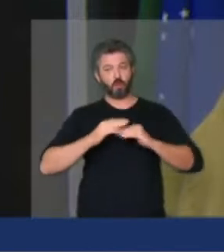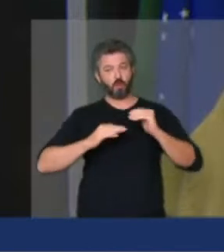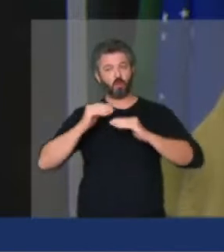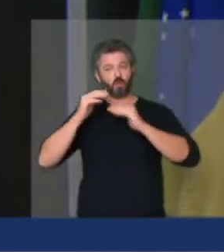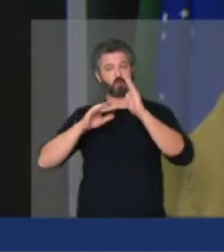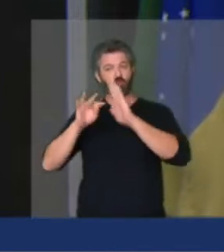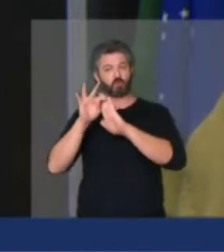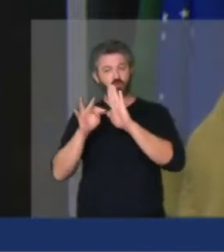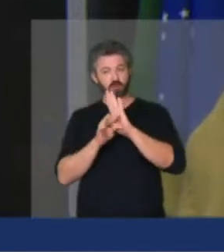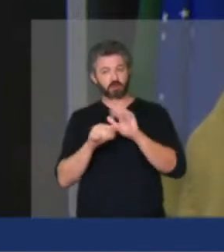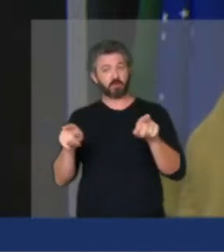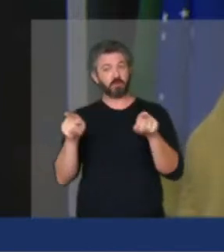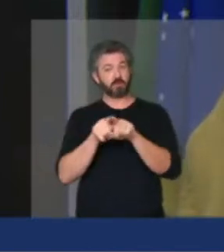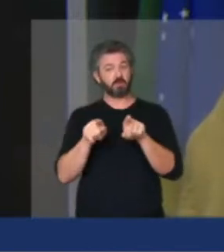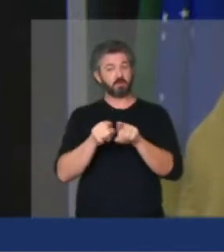GOVERNO, DEPUTADO RICARDO BARROS QUE APESAR DE SABERMOS